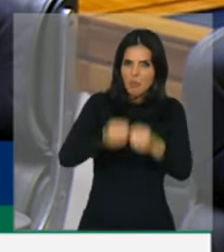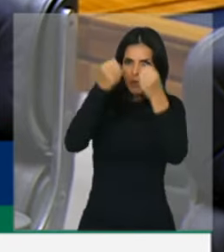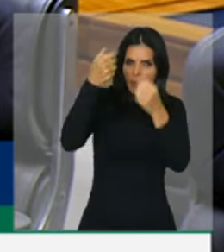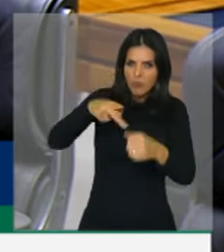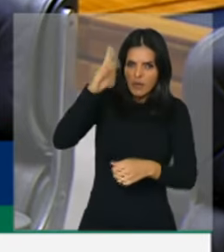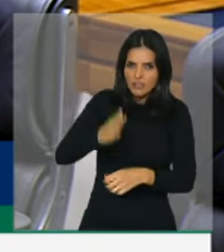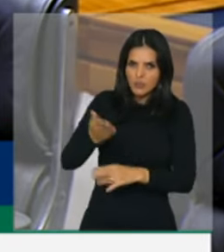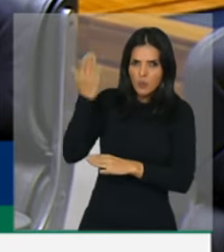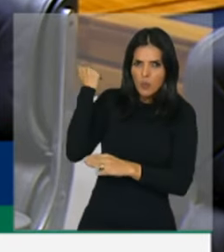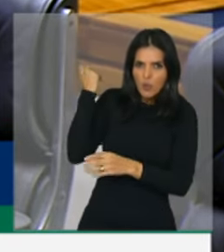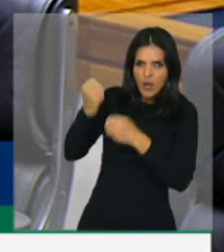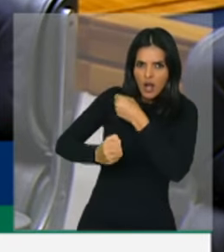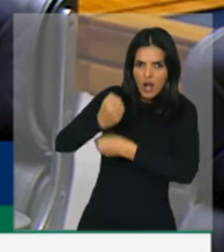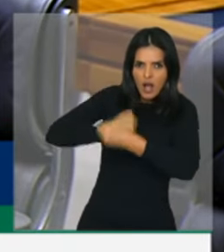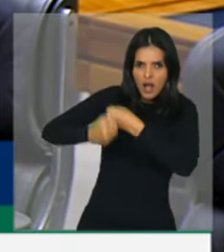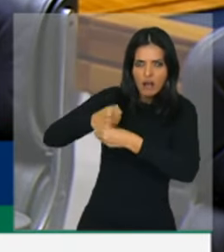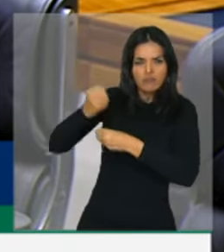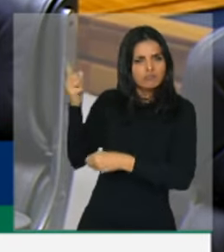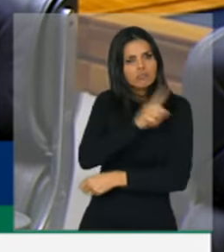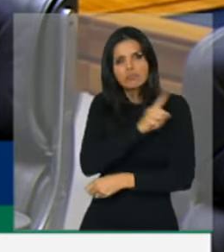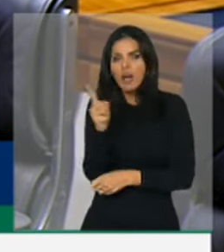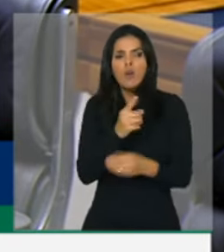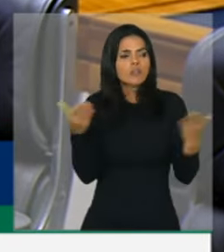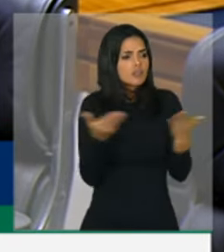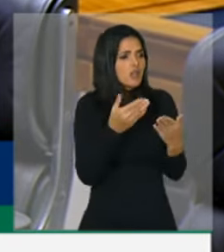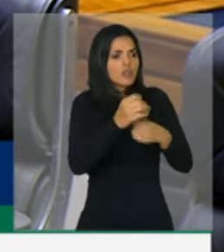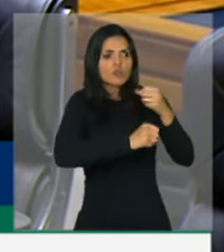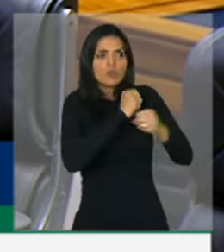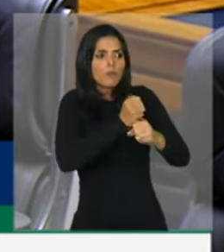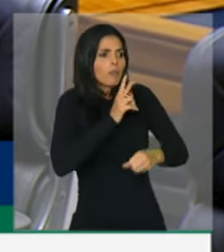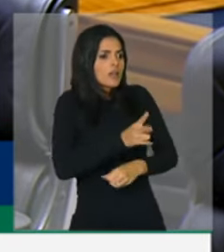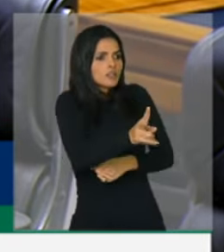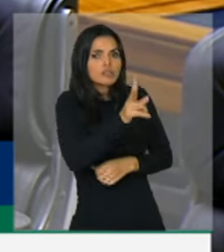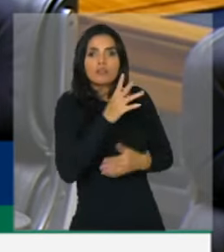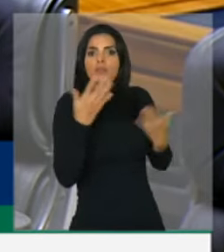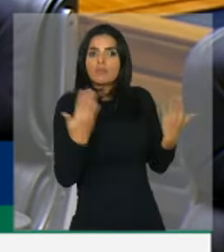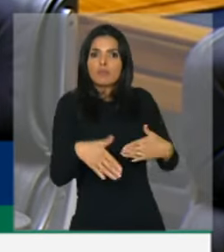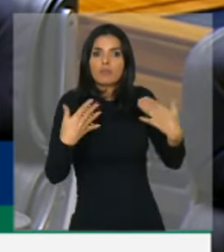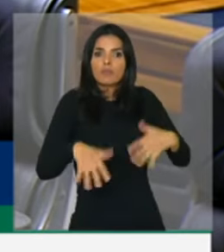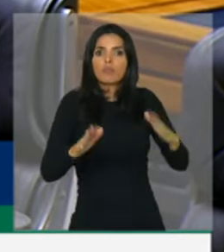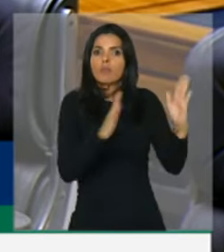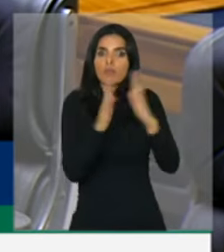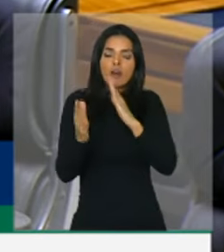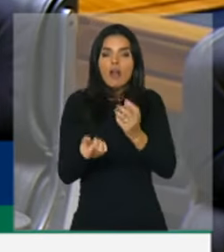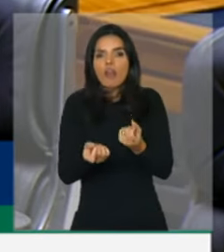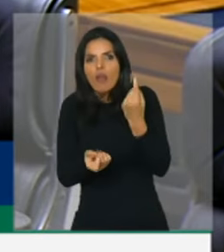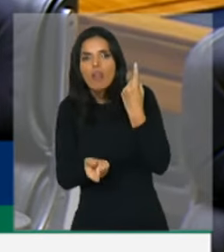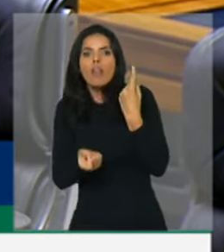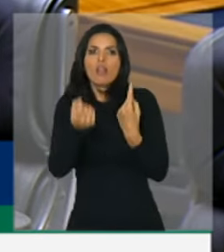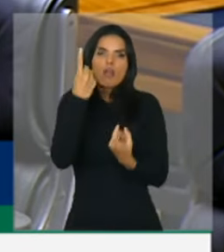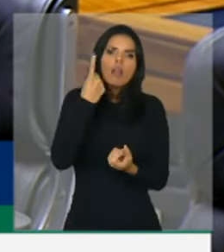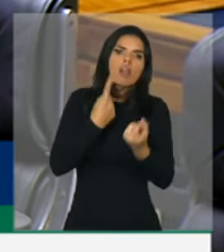QUEBRAR O PAÍS NESSE ANO PORQUE EM MOMENTOS DE SITUAÇÕES EXCEPCIONAIS PRECISAMOS DE MEDIDAS EXCEPCIONAIS. ENTÃO MUITO OBRIGADA E PARABÉNS PELA